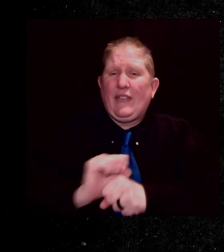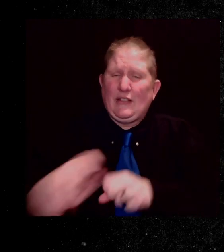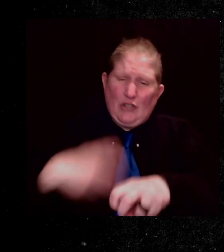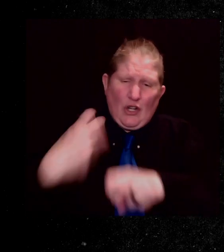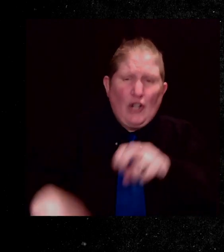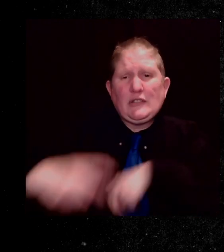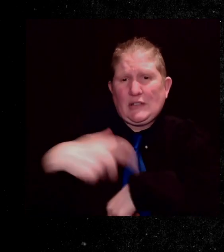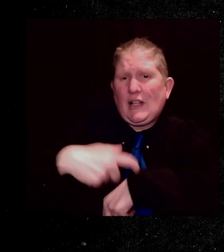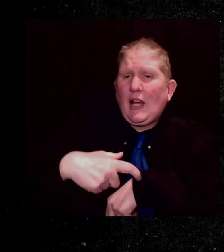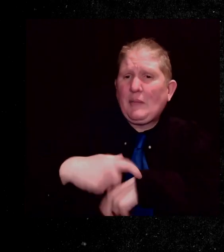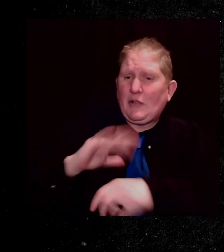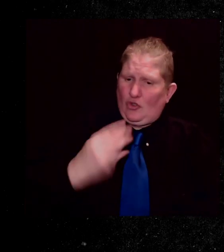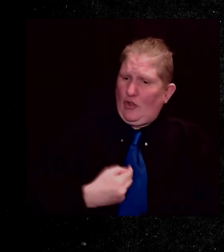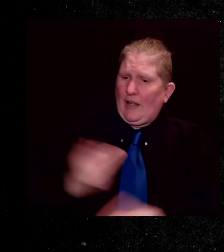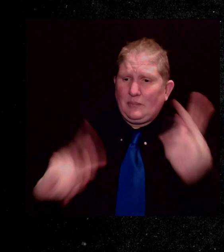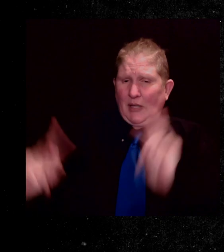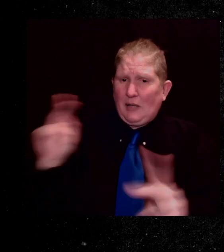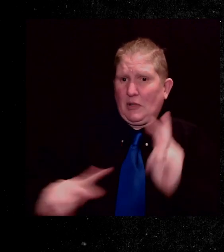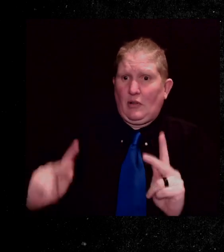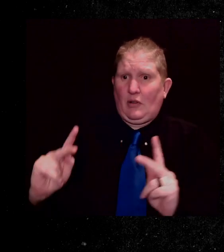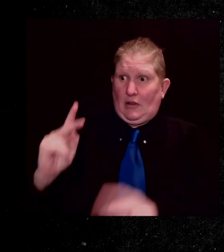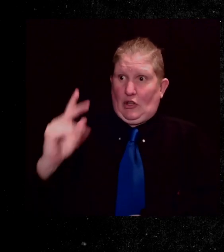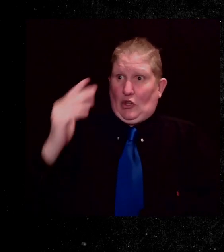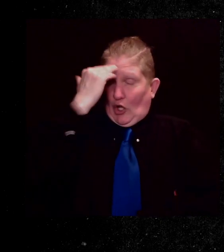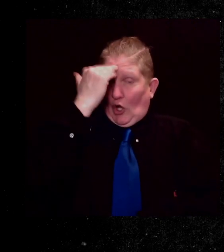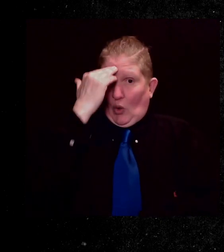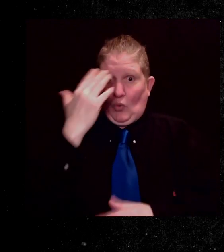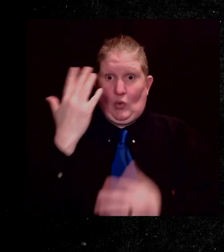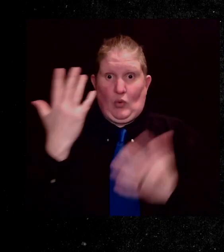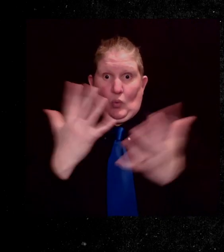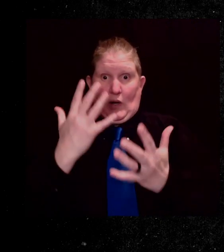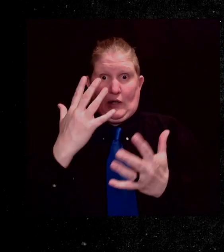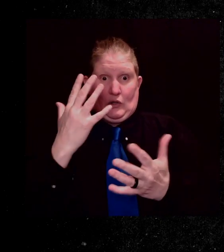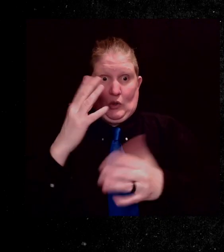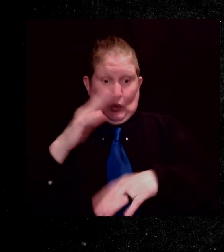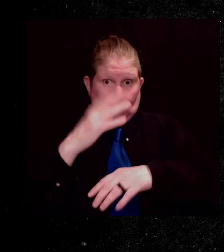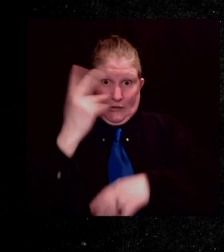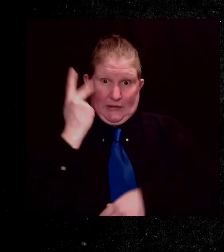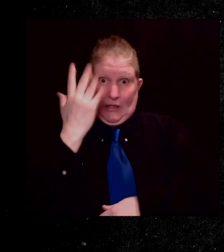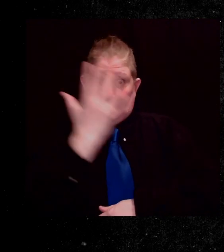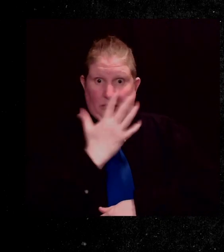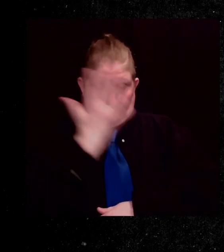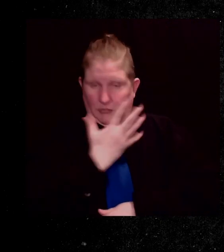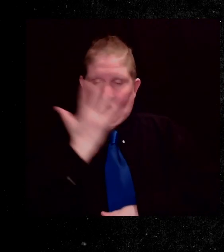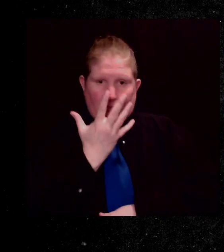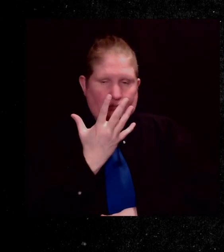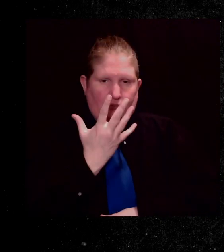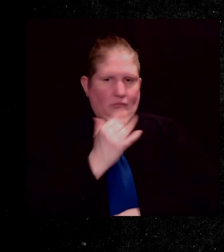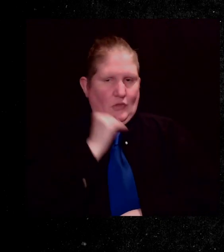que las cosas no siempre son lo que parecen. No se deje engañar por las apariencias superficiales.